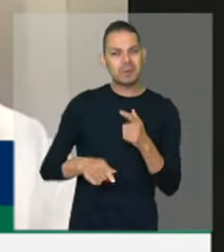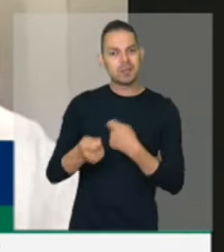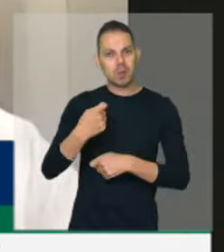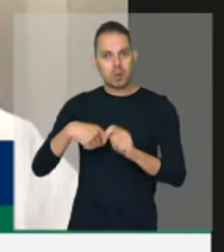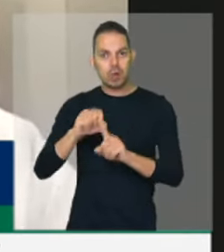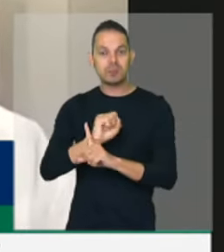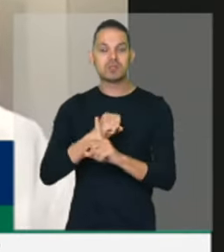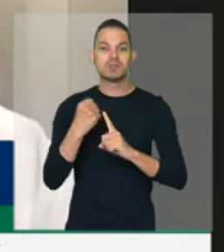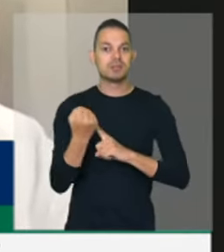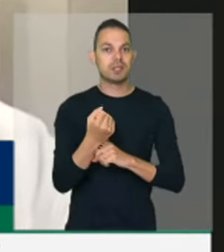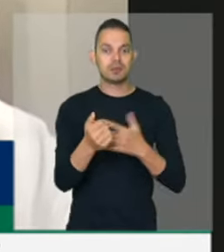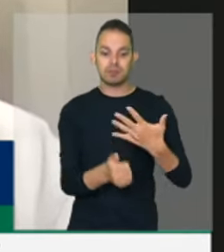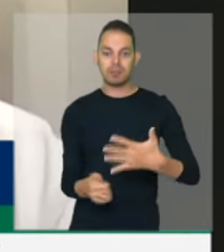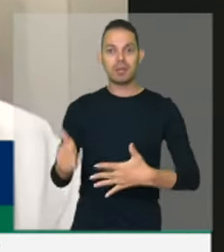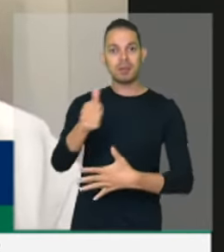POR ISSO QUE EU QUERO PARABENIZAR A V.EXA. POR PUXAR